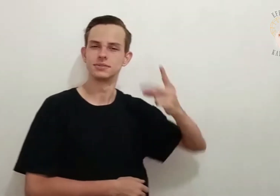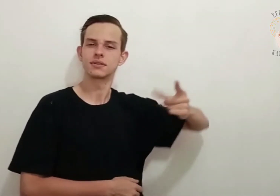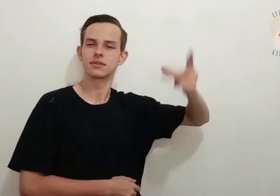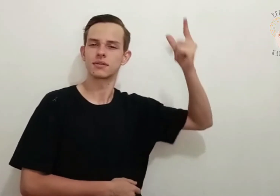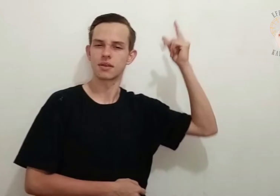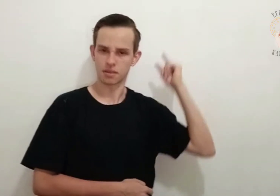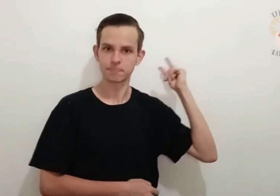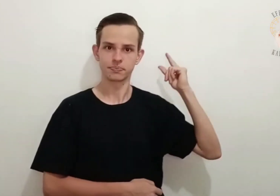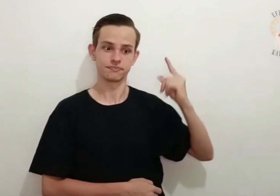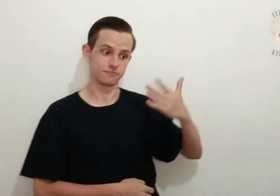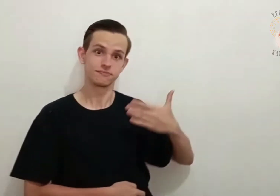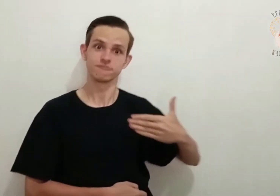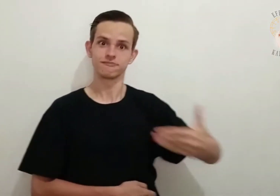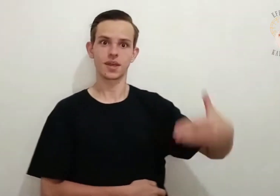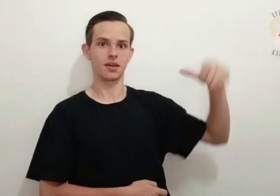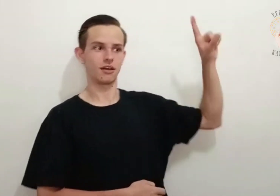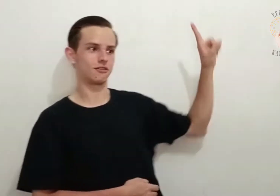(Dn 12, 1) "Naquele tempo,